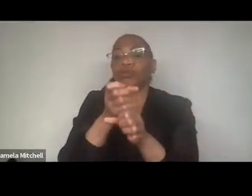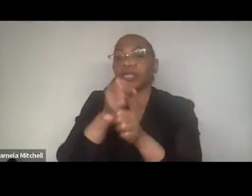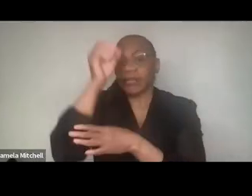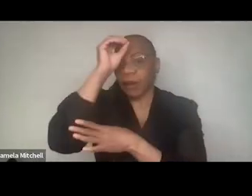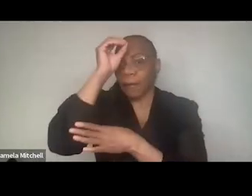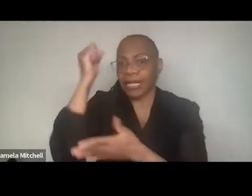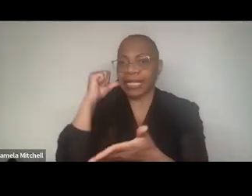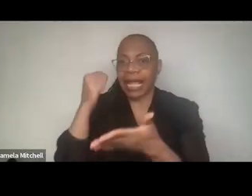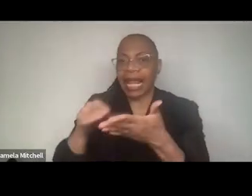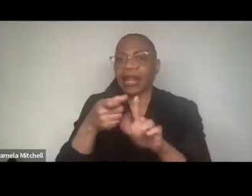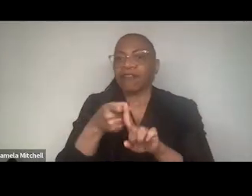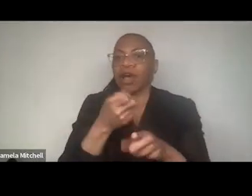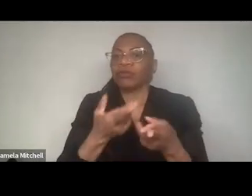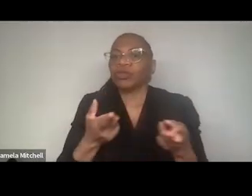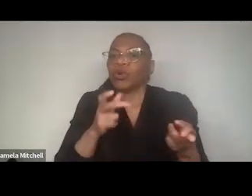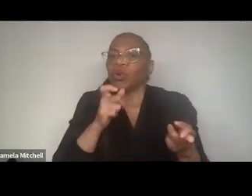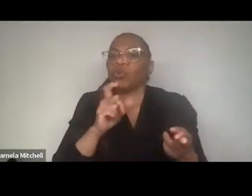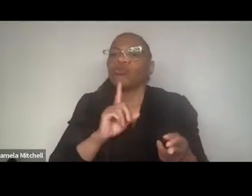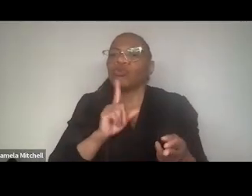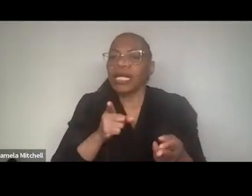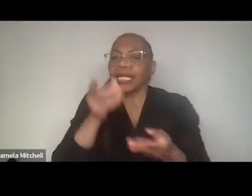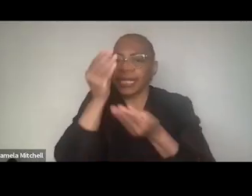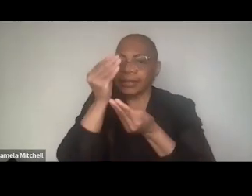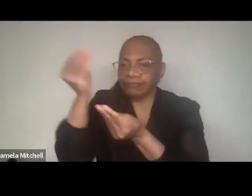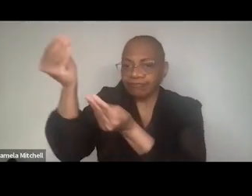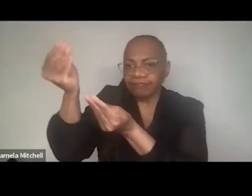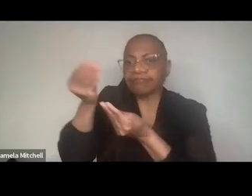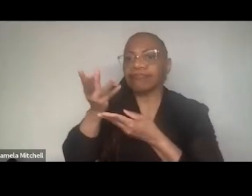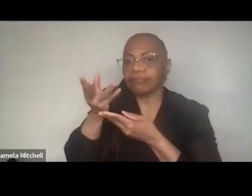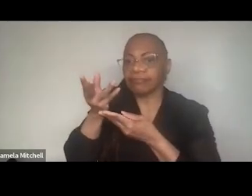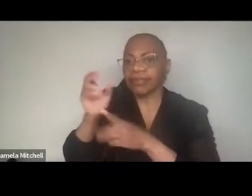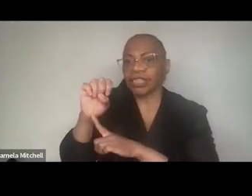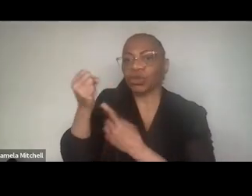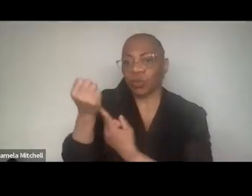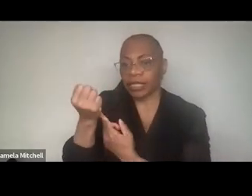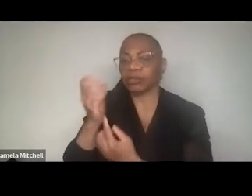que pueden hablar sobre esos elementos de un caso. Veremos eso más adelante.